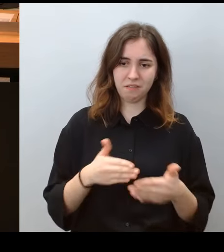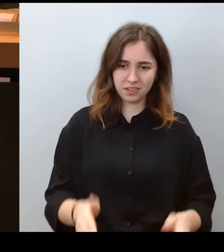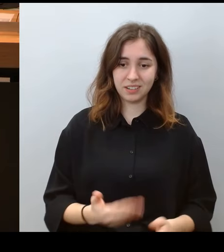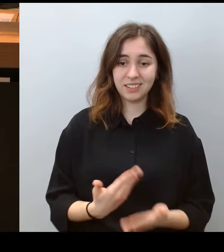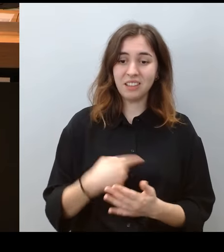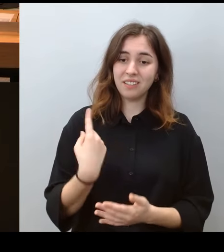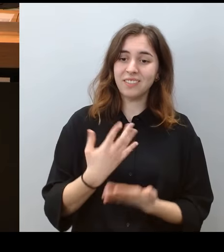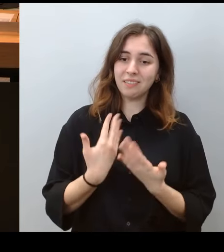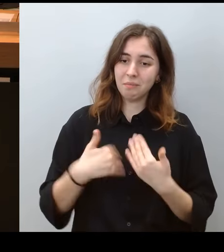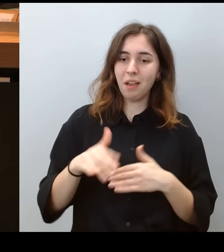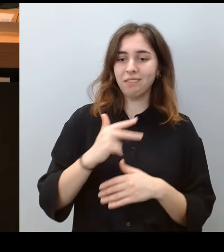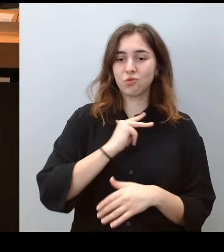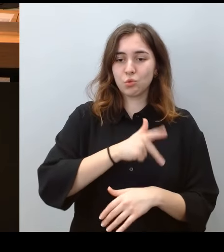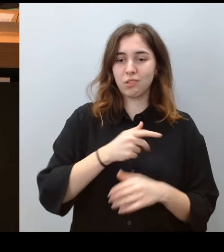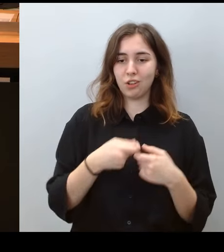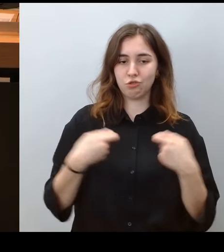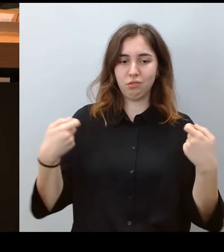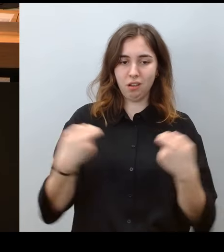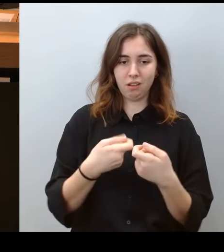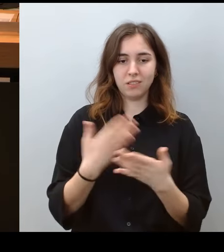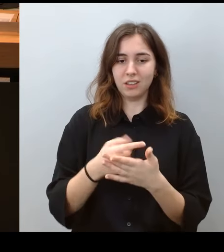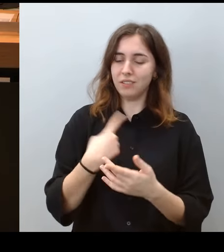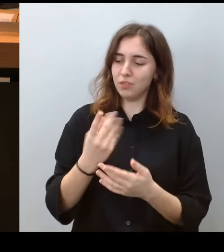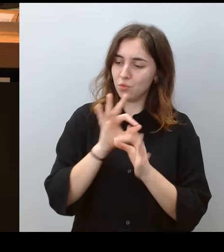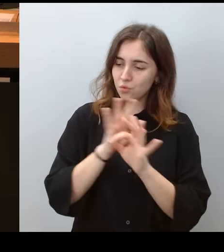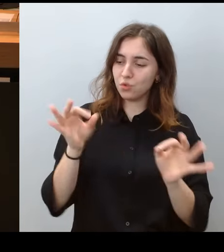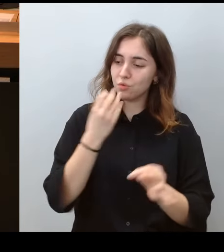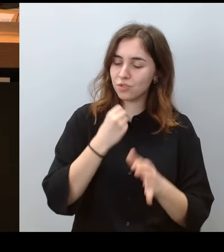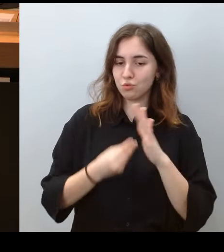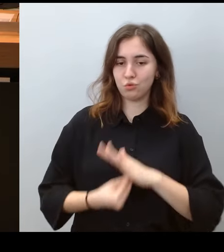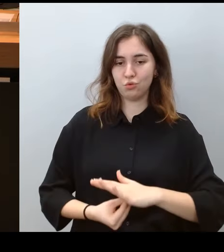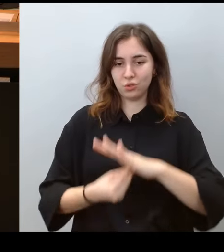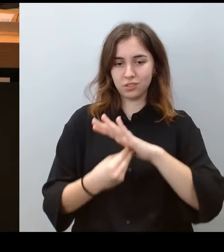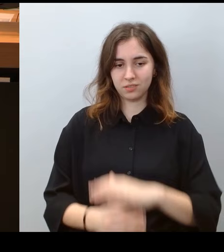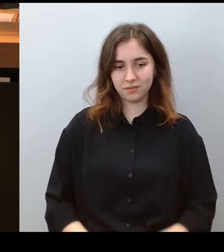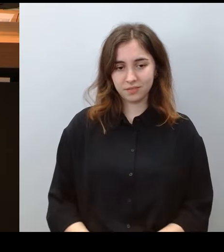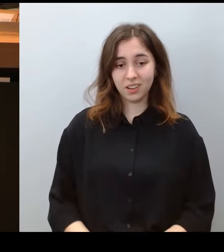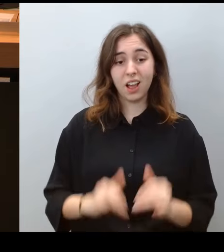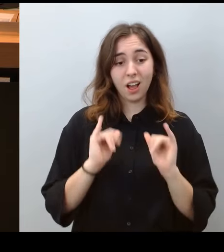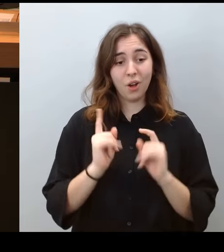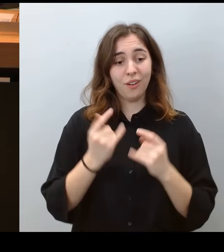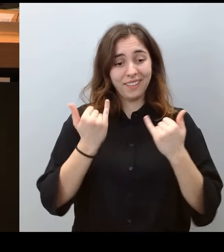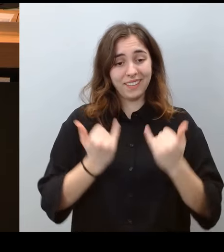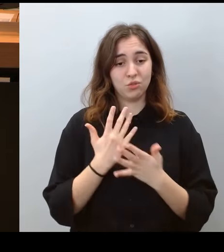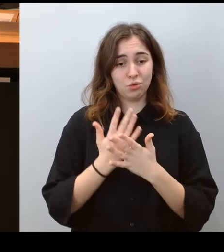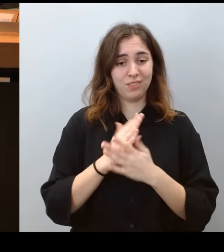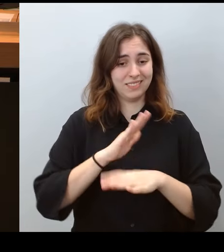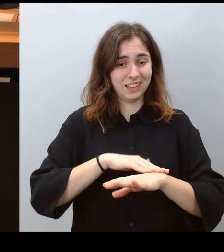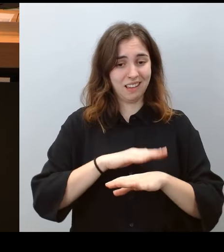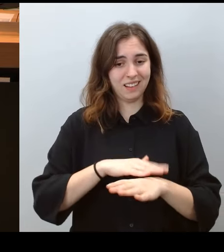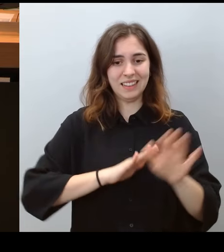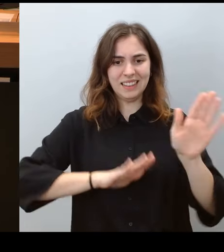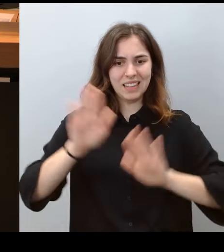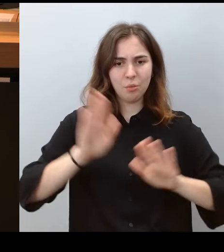Zeiten unterstützt. Gerade jetzt, in einer Zeit, wo die Demokratie an Akzeptanz verliert, ist das wichtiger denn je